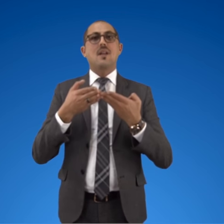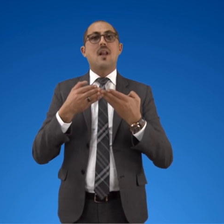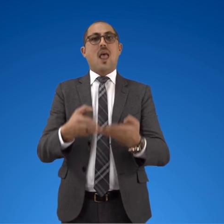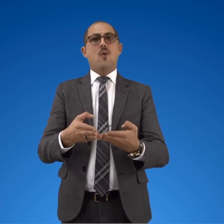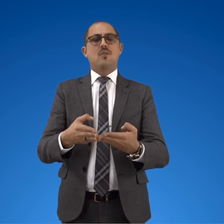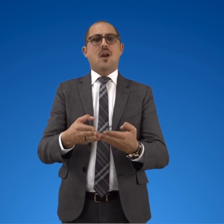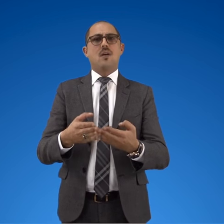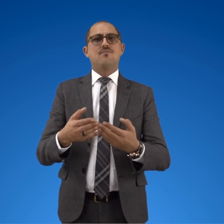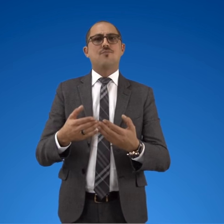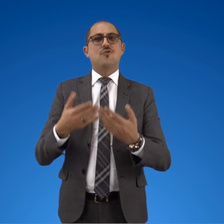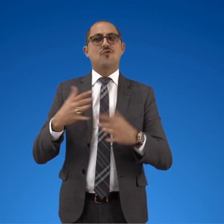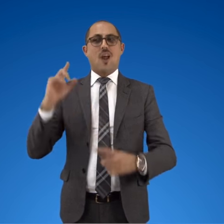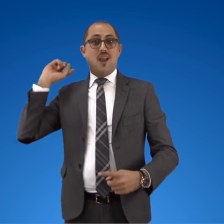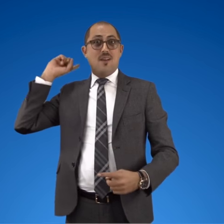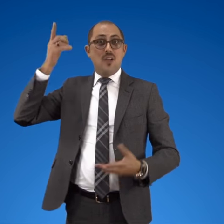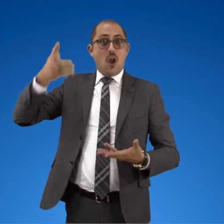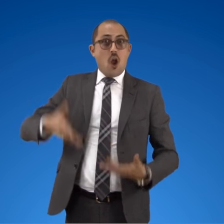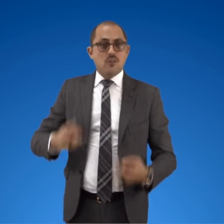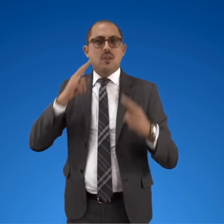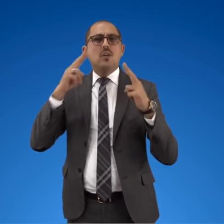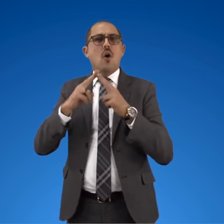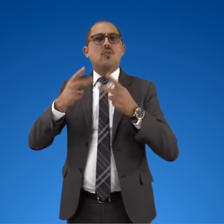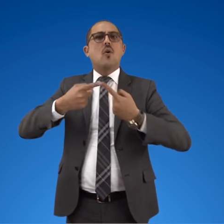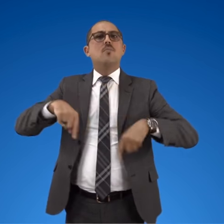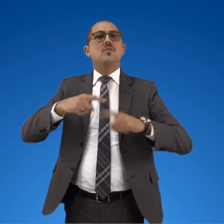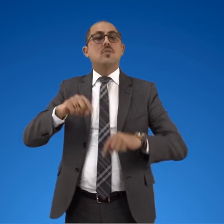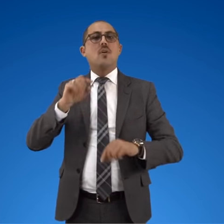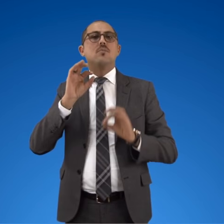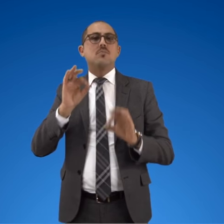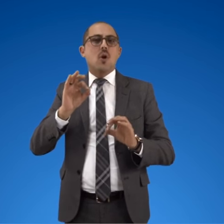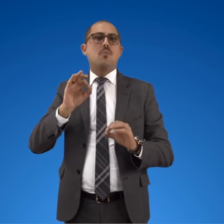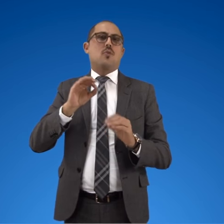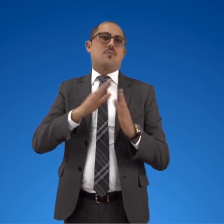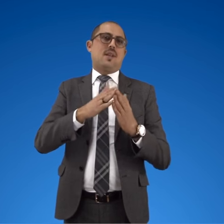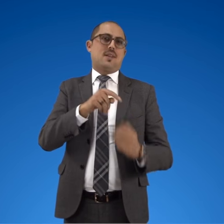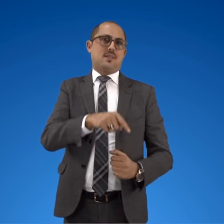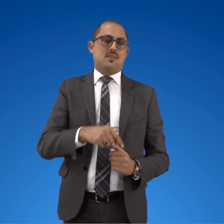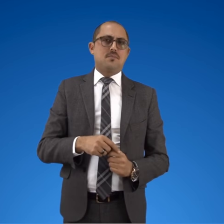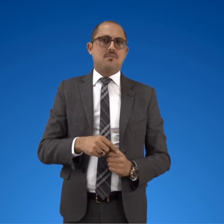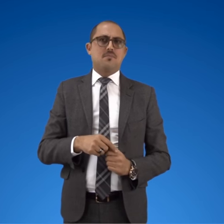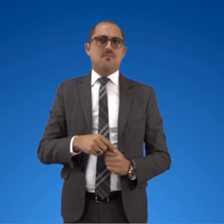Per la patente nautica c'è stato un incontro con la commissione per le patenti